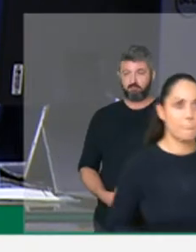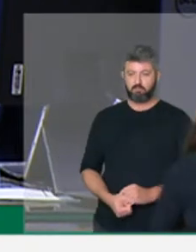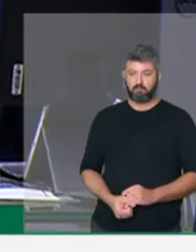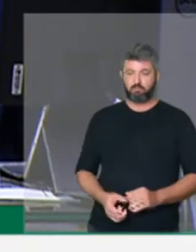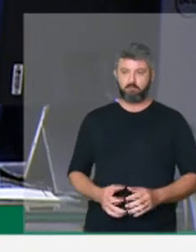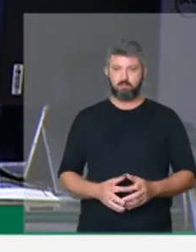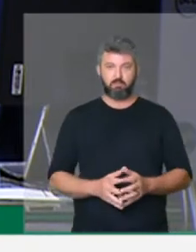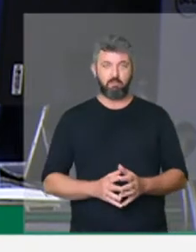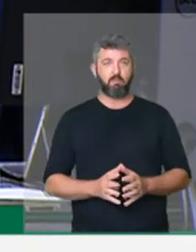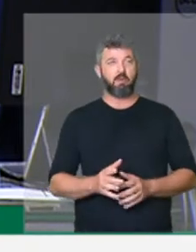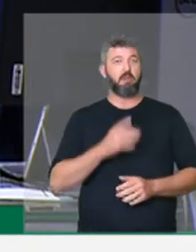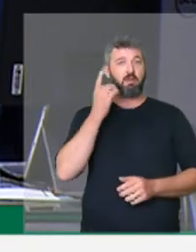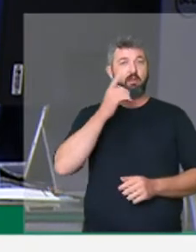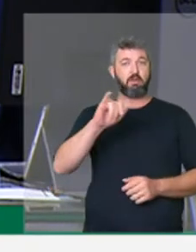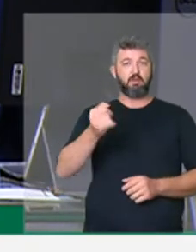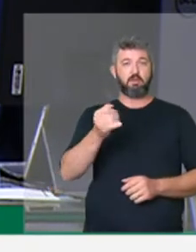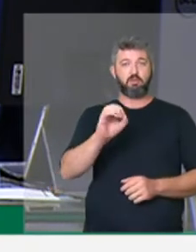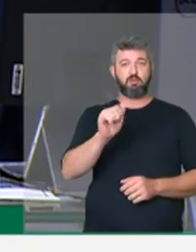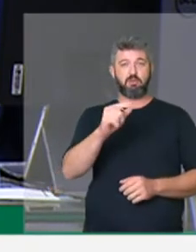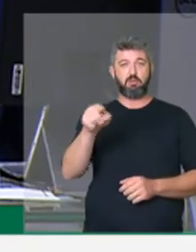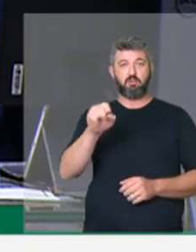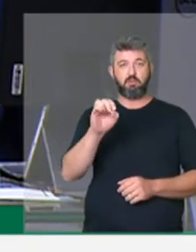DANIEL. A PALAVRA ESTÁ COM VOSSA EXCELÊNCIA. [DEP. JOÃO DANIEL]: SR. PRESIDENTE, NA VERDADE